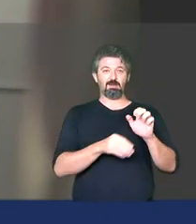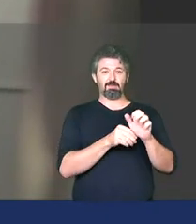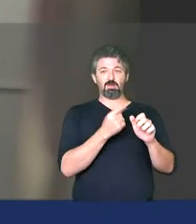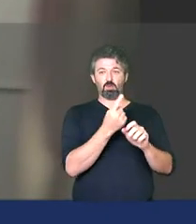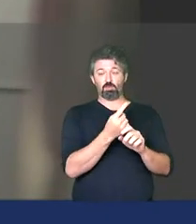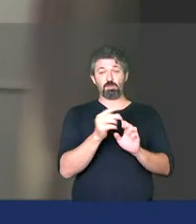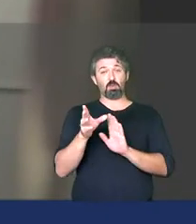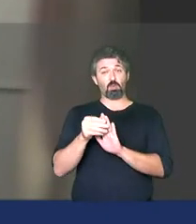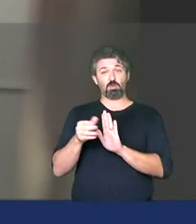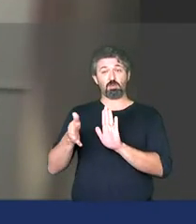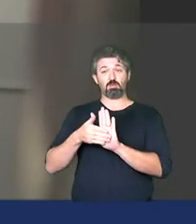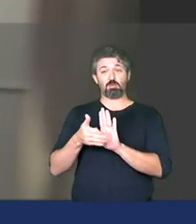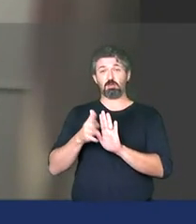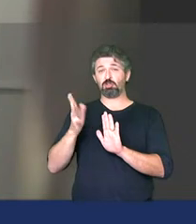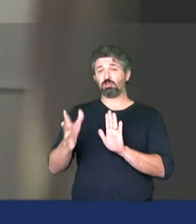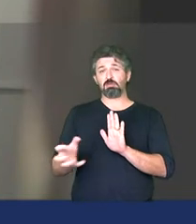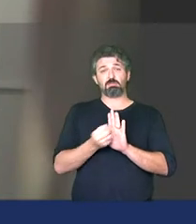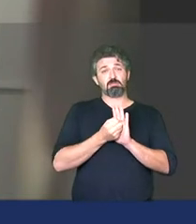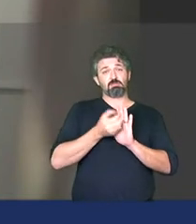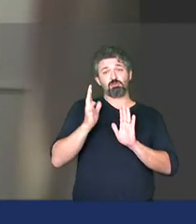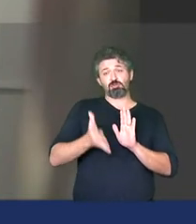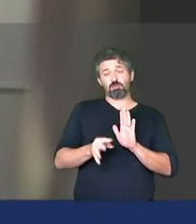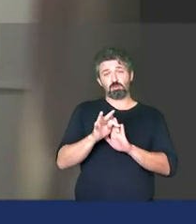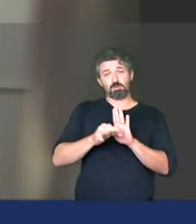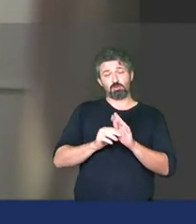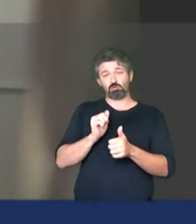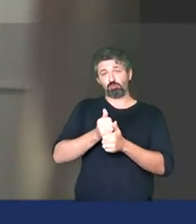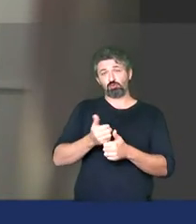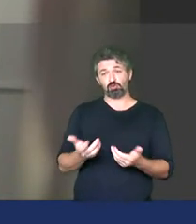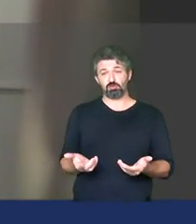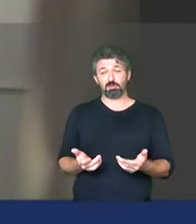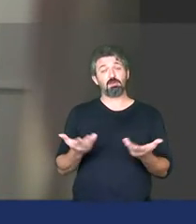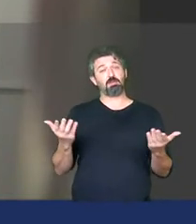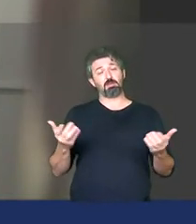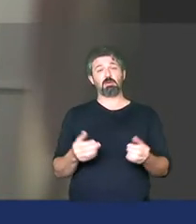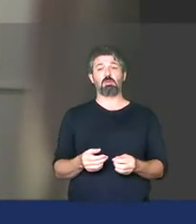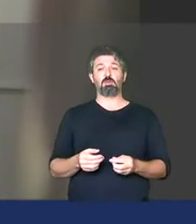PROPOSTO. REITERANDO A EXPLICAÇÃO REFERENTE A EMENDA NÚMERO UM, TODA PROPOSTA FOI CONTEMPLADA PELO SUBSTITUTIVO APRESENTADO.